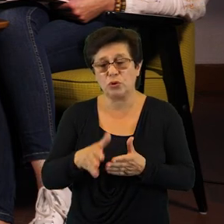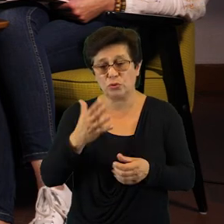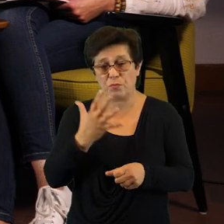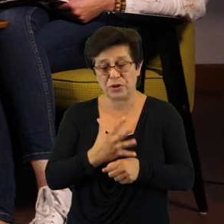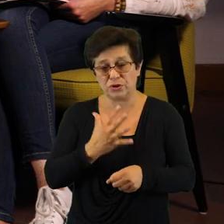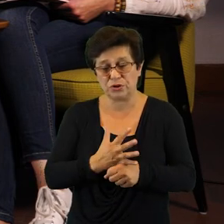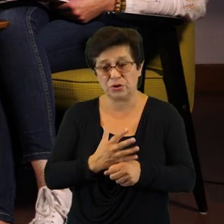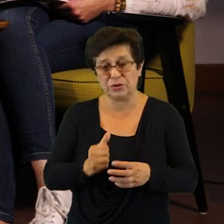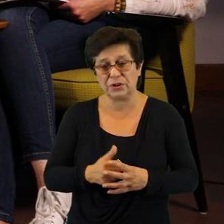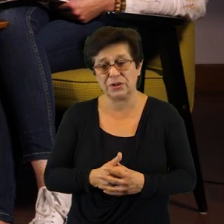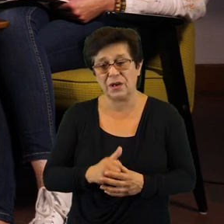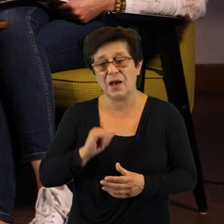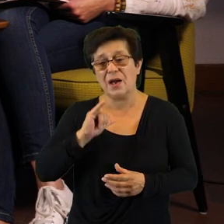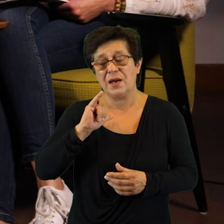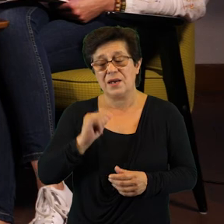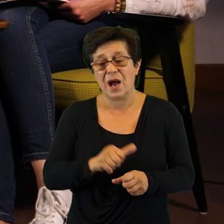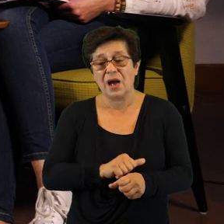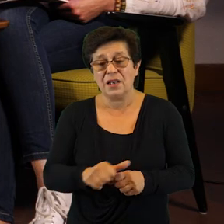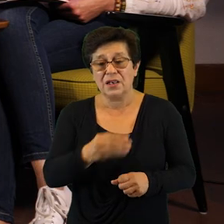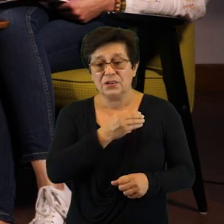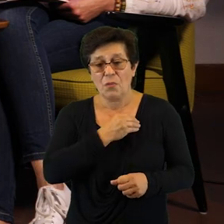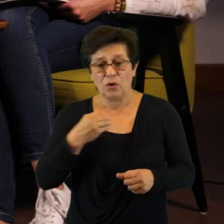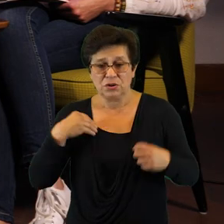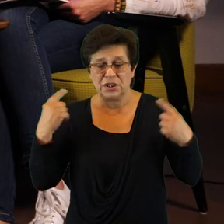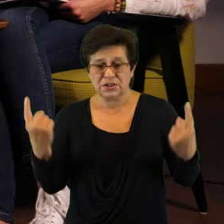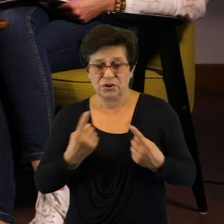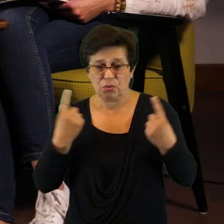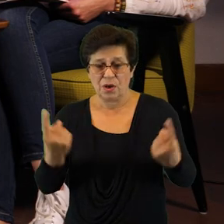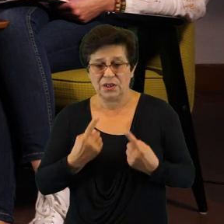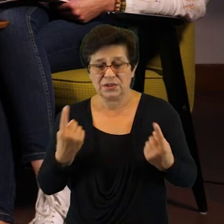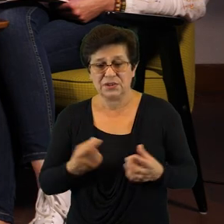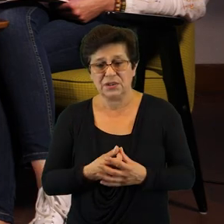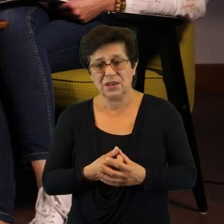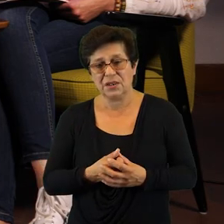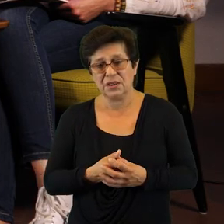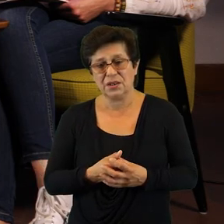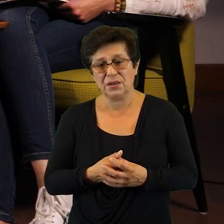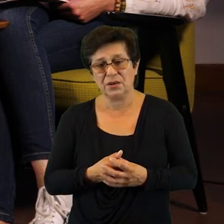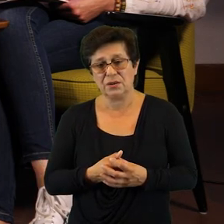jaka jest w Polsce sytuacja, więc mimo tego...